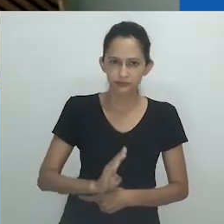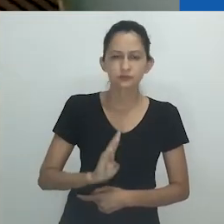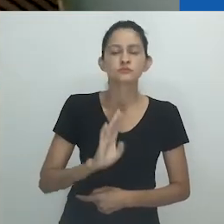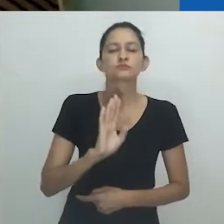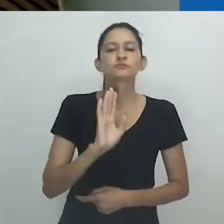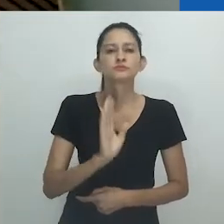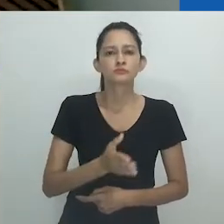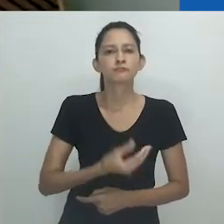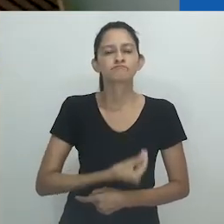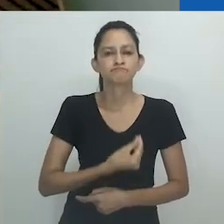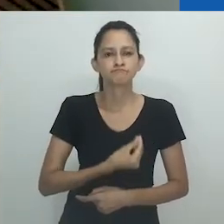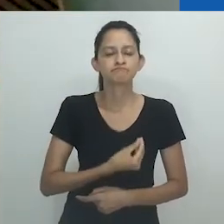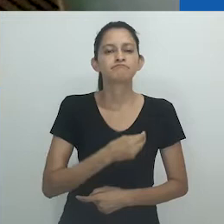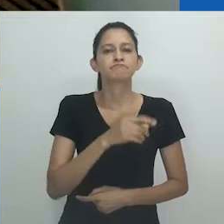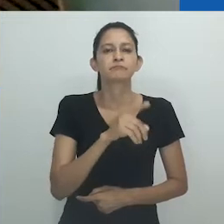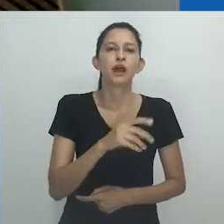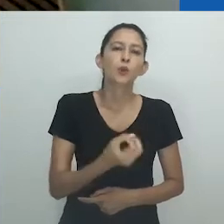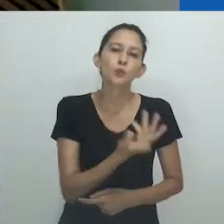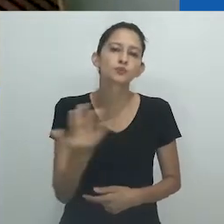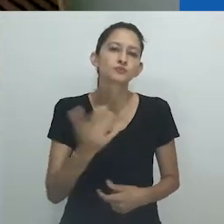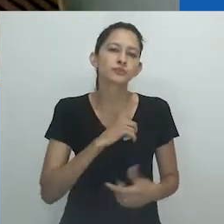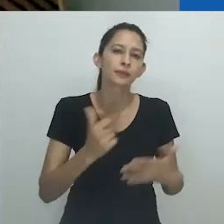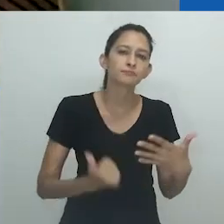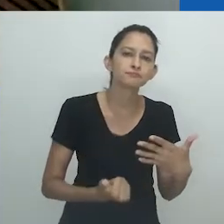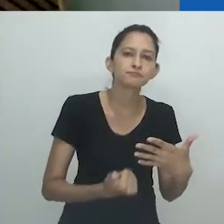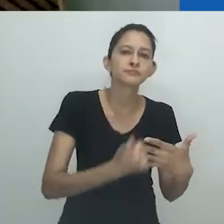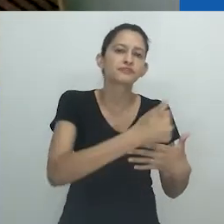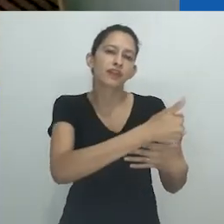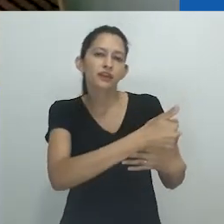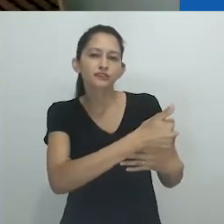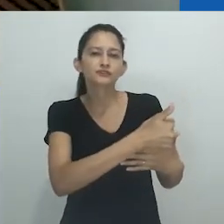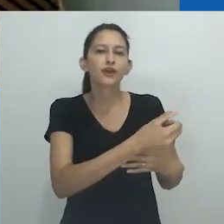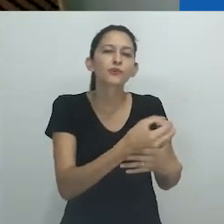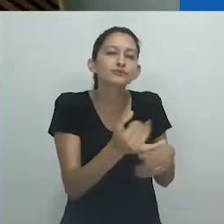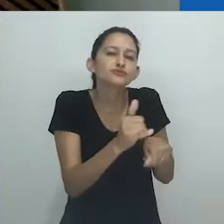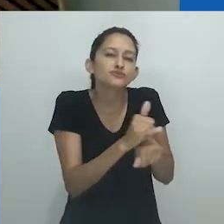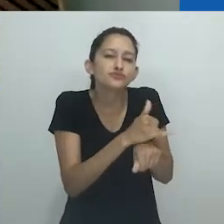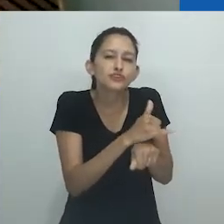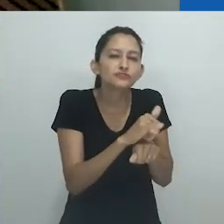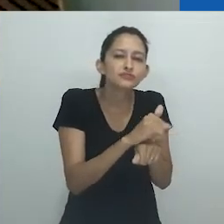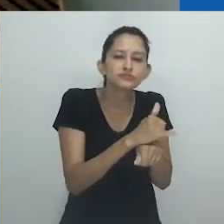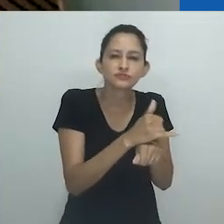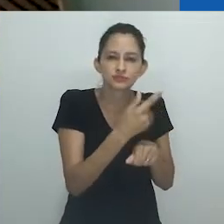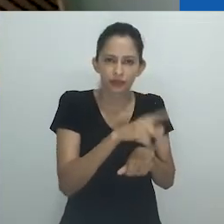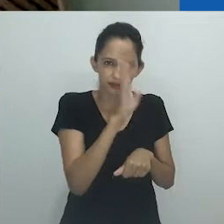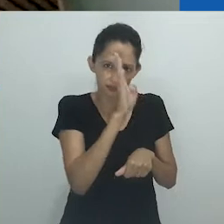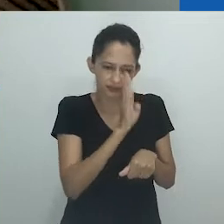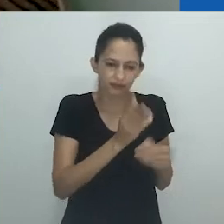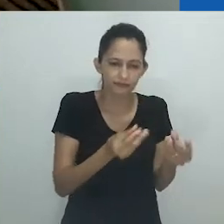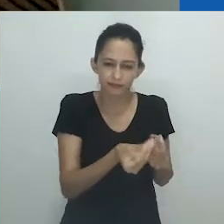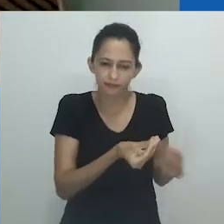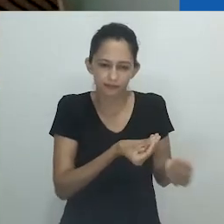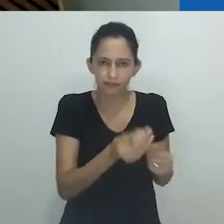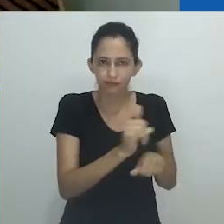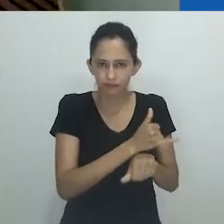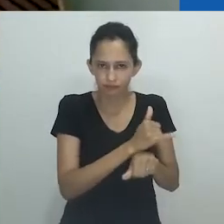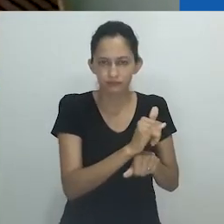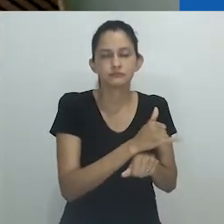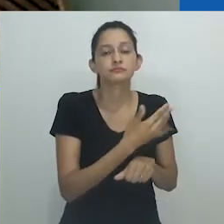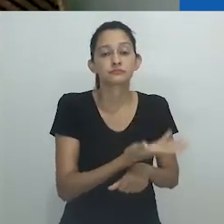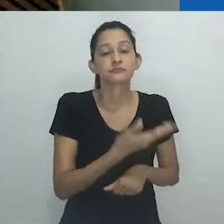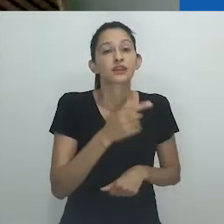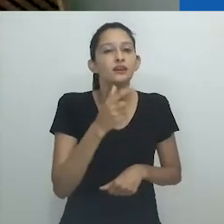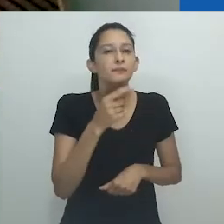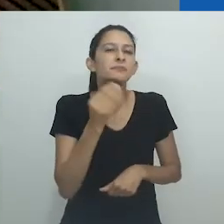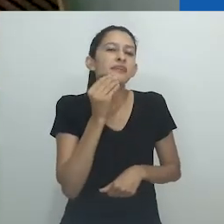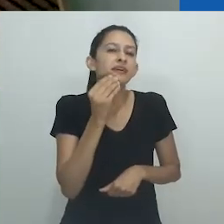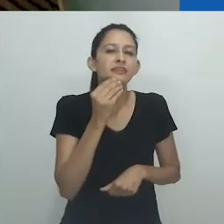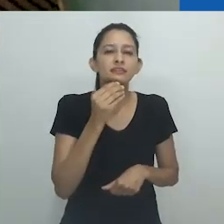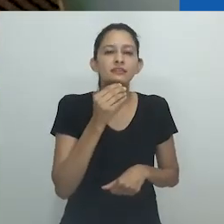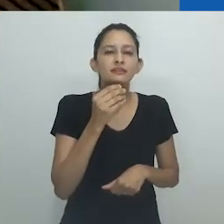foi confrontada com representações hegemônicas que privilegiam um jeito, alguns chamam de "jeitinho brasileiro", que amenizaria a desigualdade social,